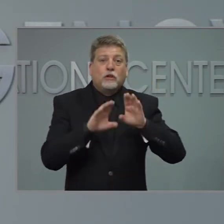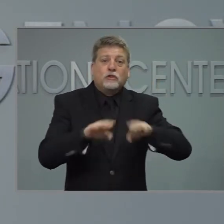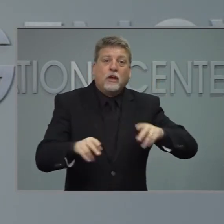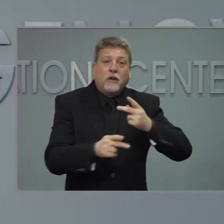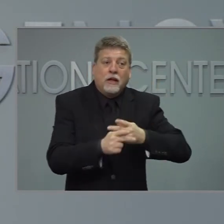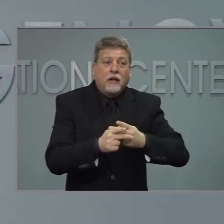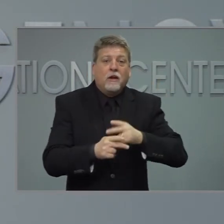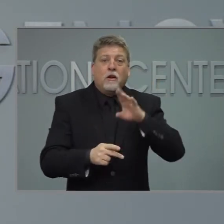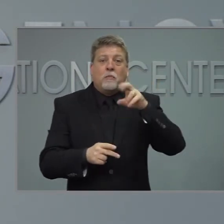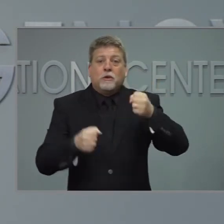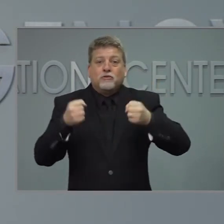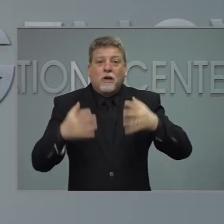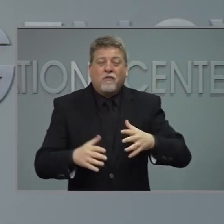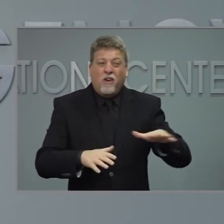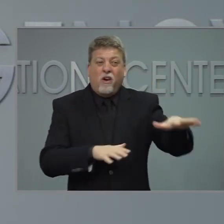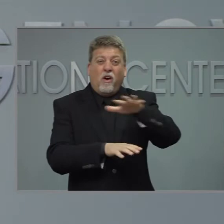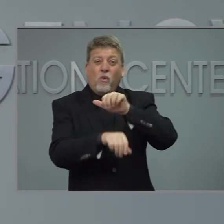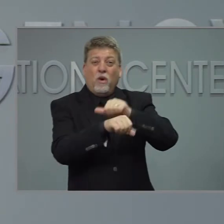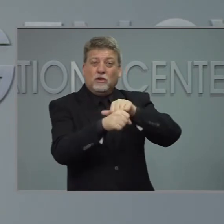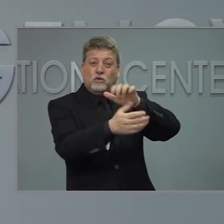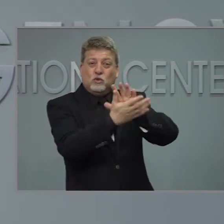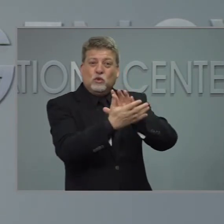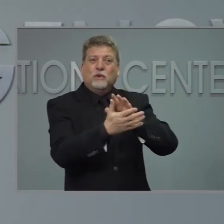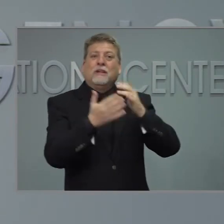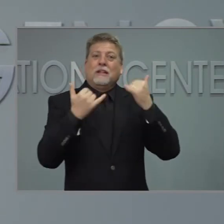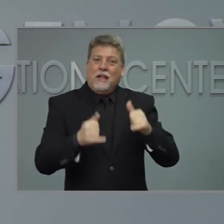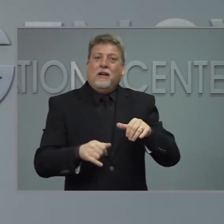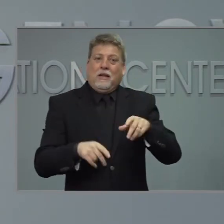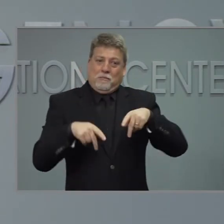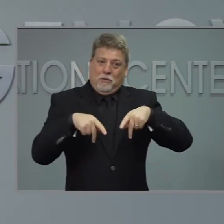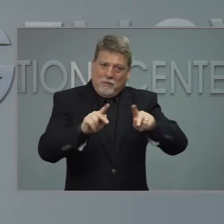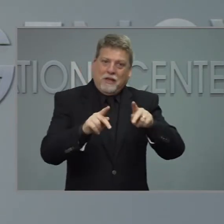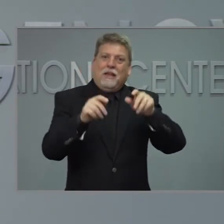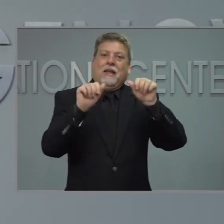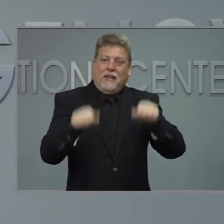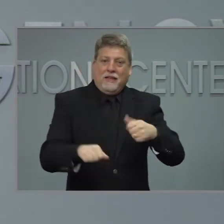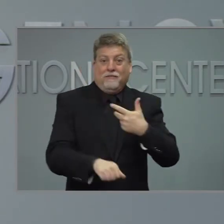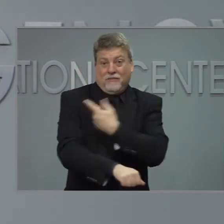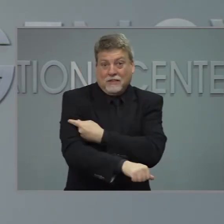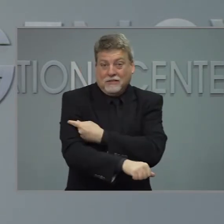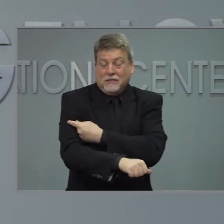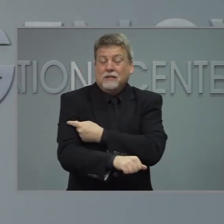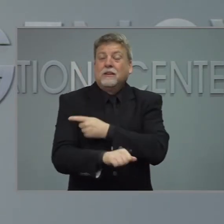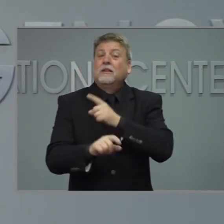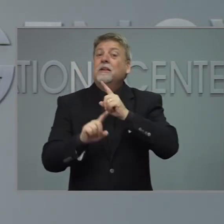personal de esta tarde de las escuelas todo el personal cafeterías, y los conductores,